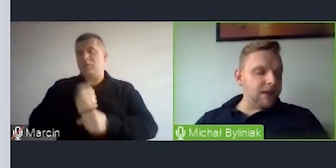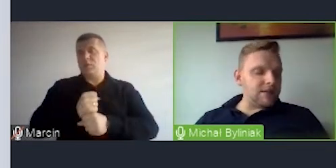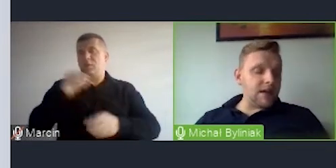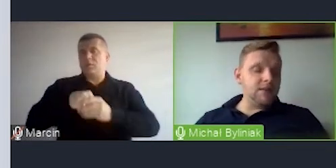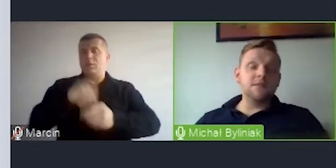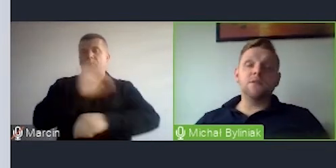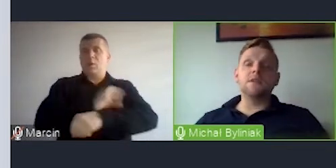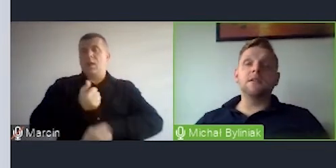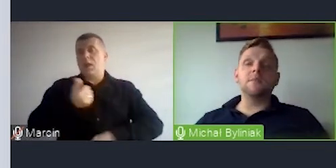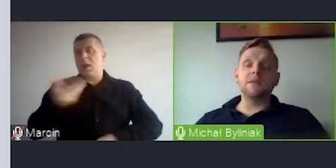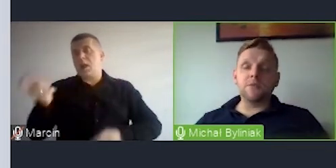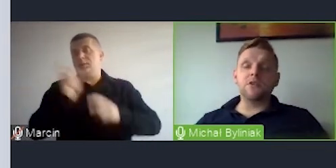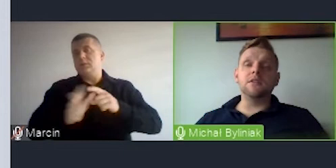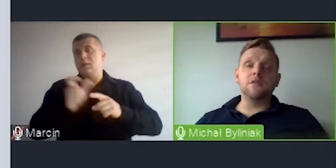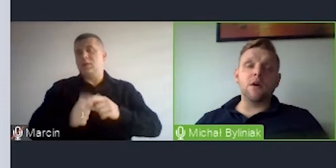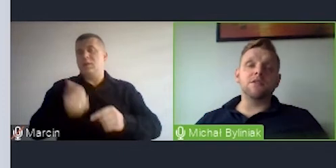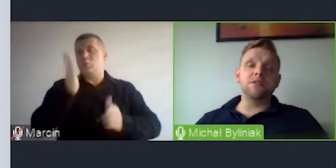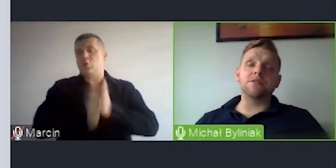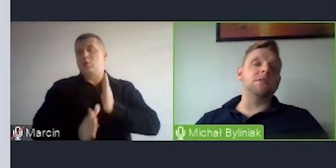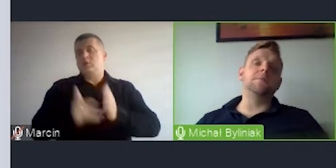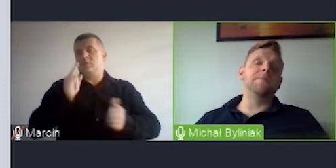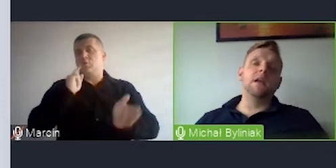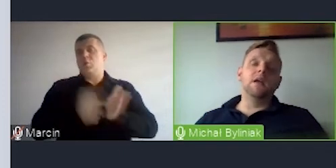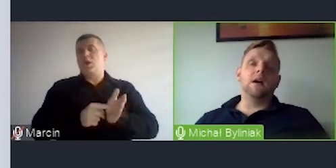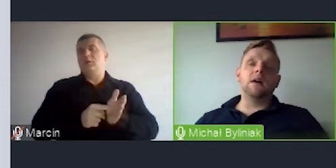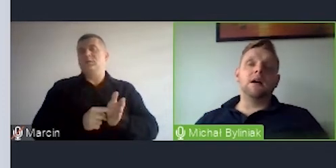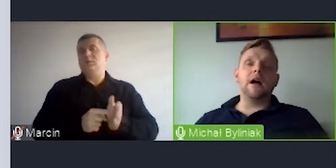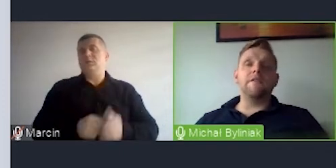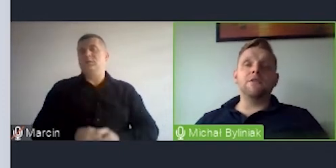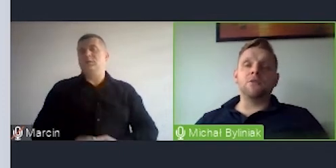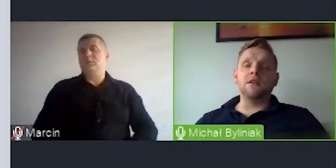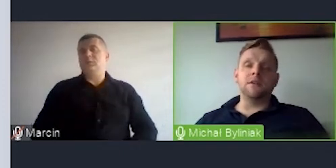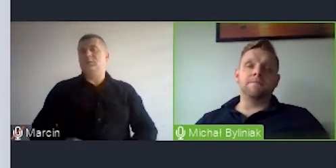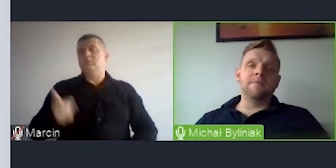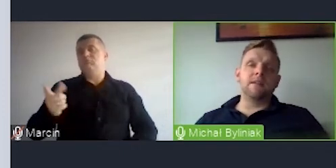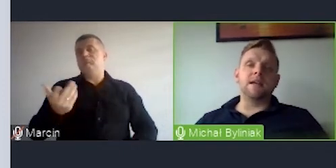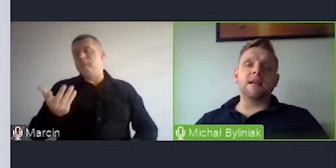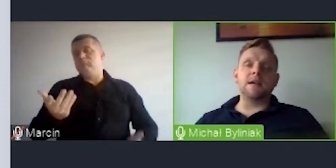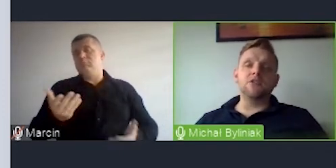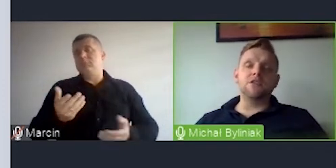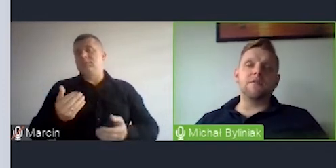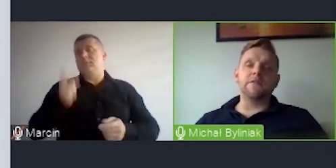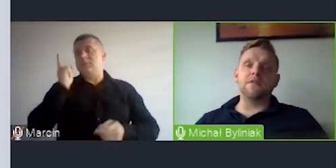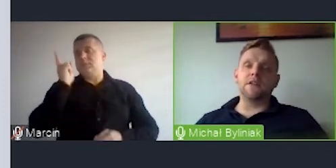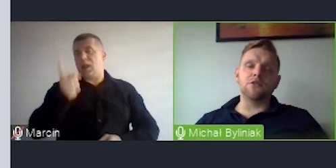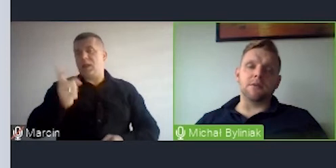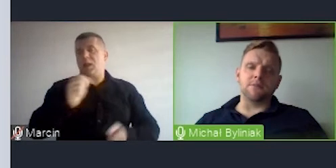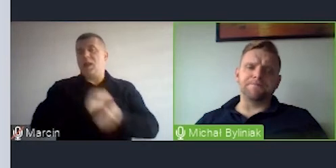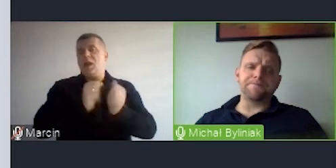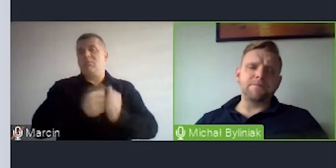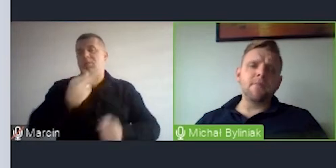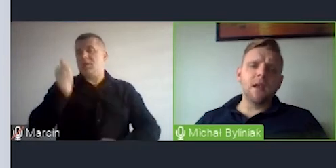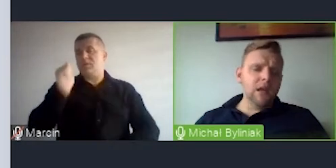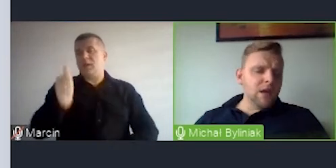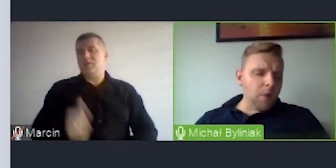Kilka zagadnień związanych bezpośrednio właśnie z ewentualnymi zakazami czy niekwalifikowalnościami.